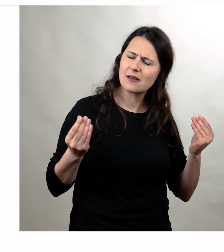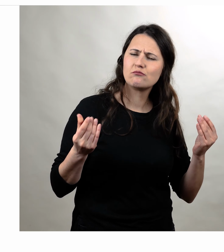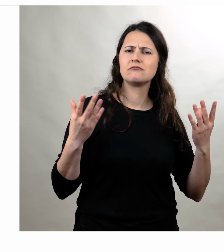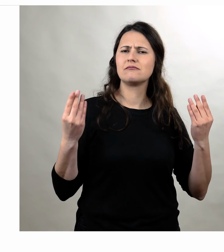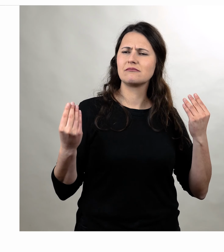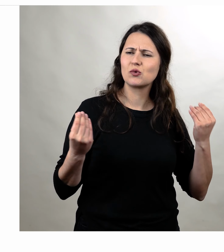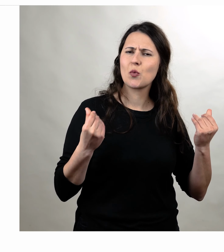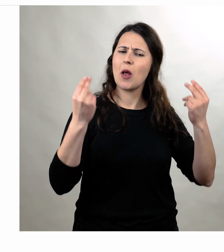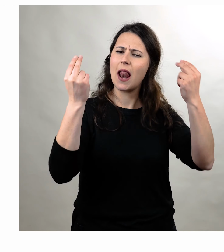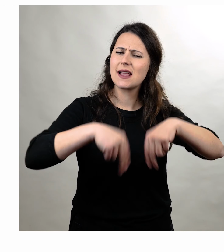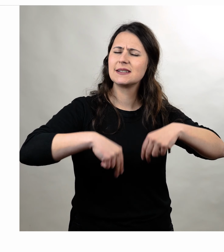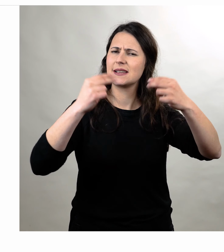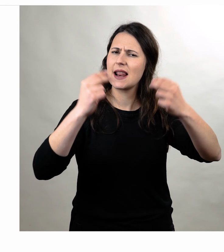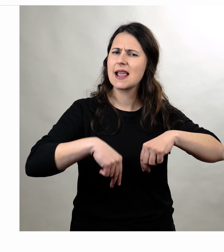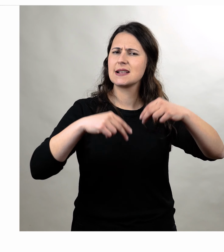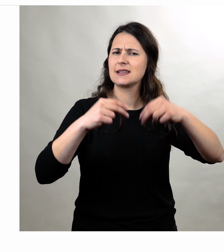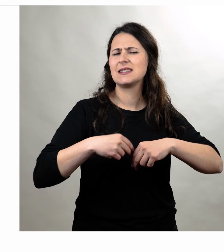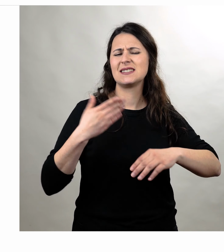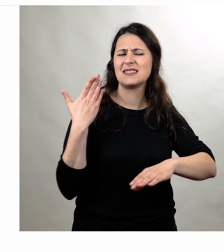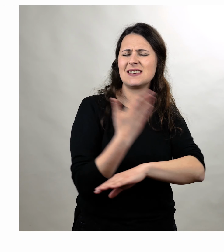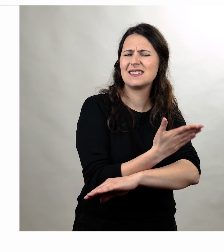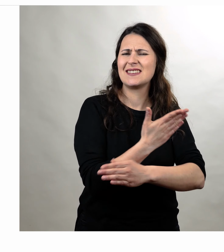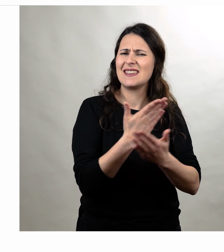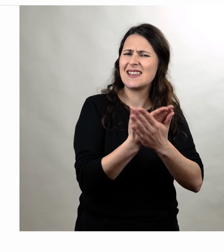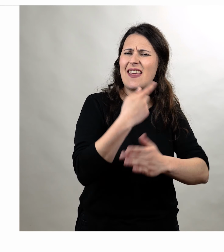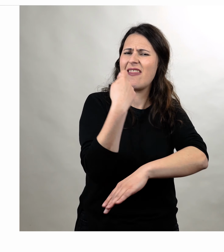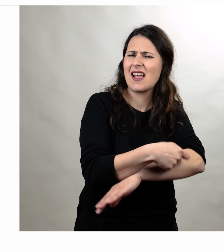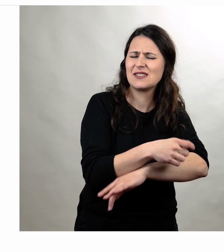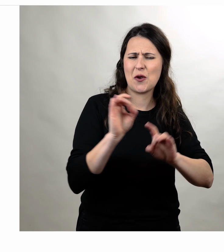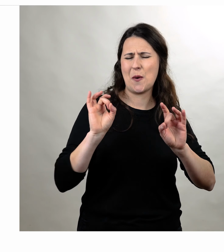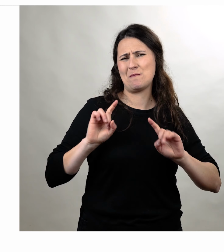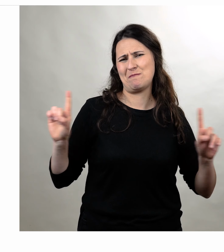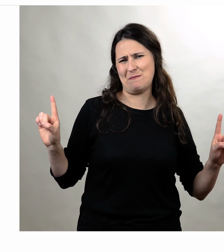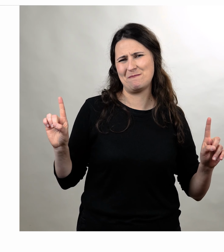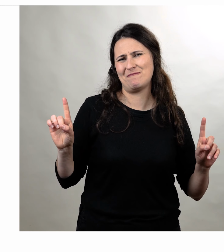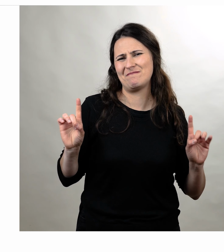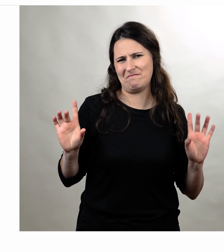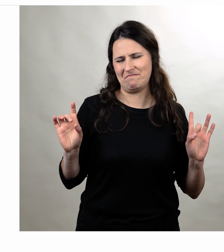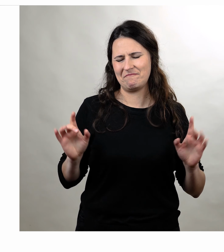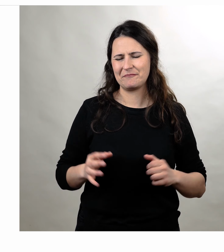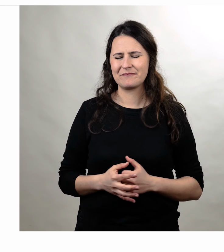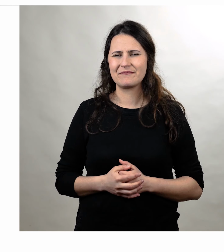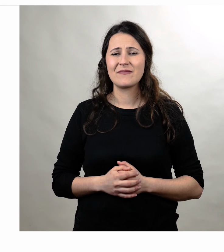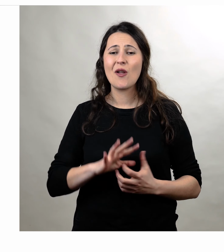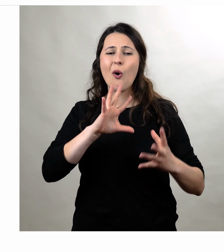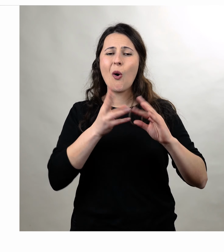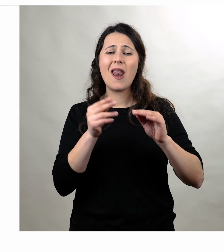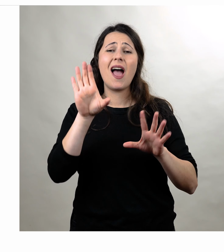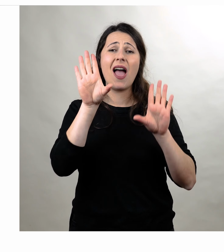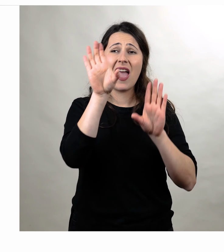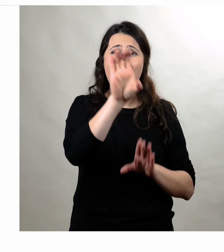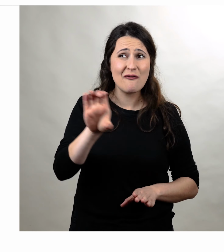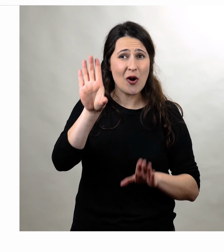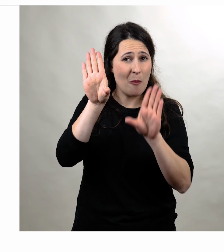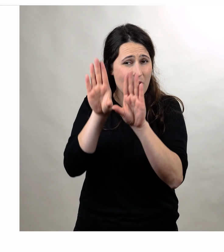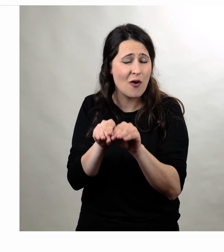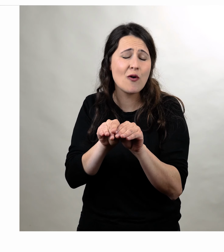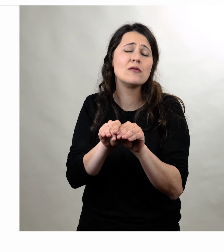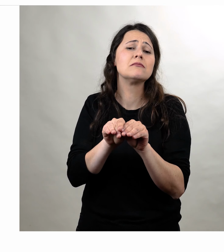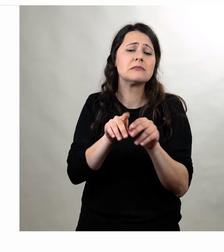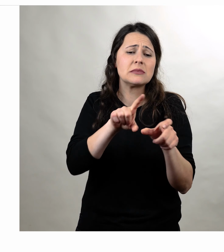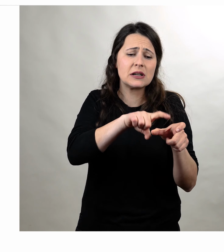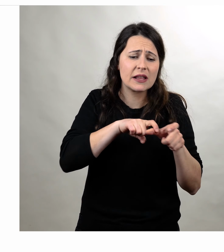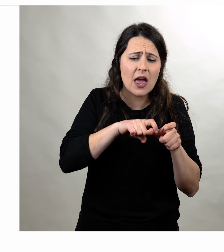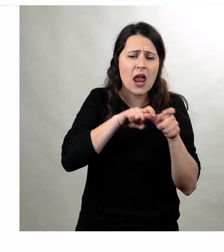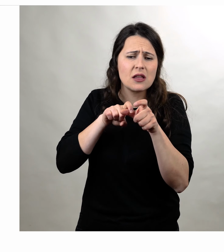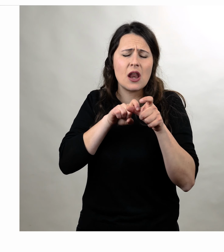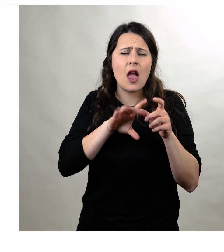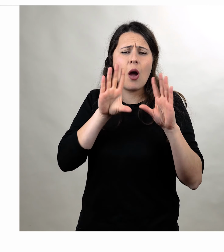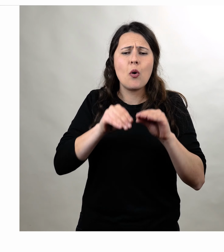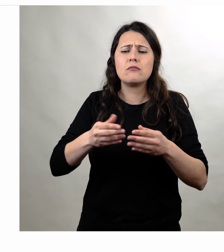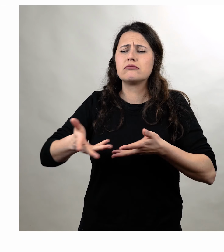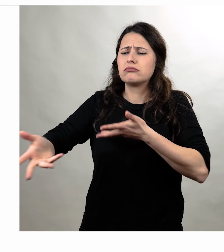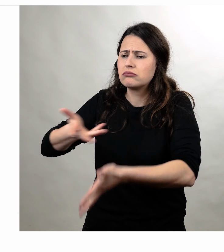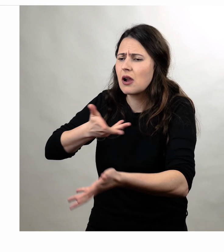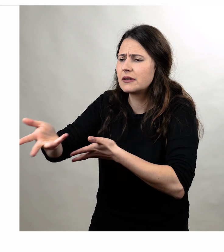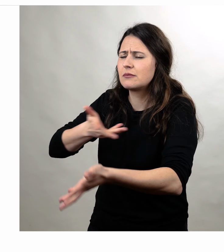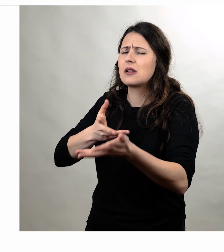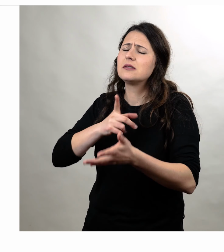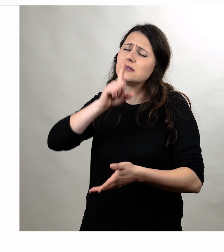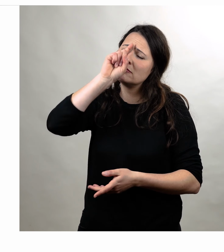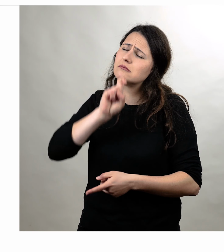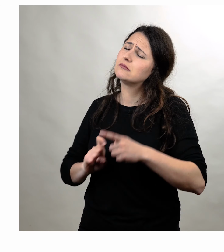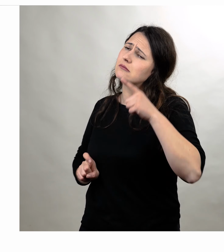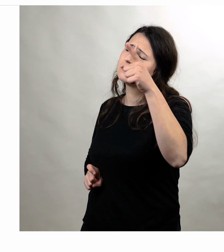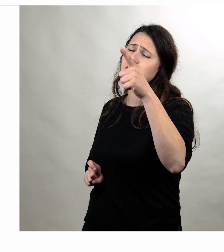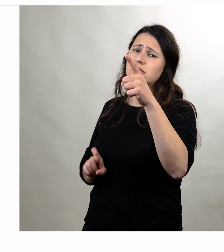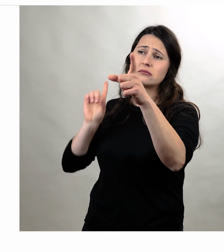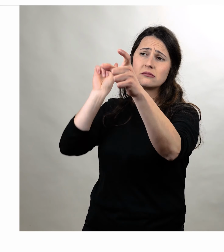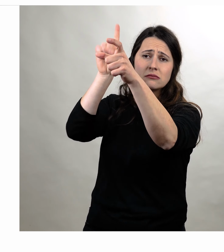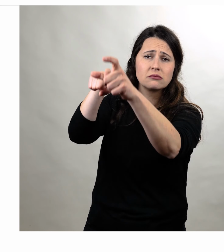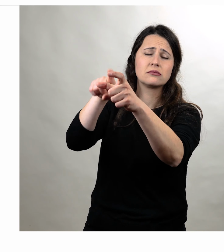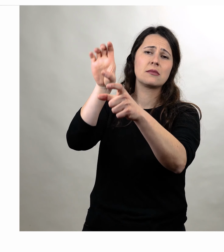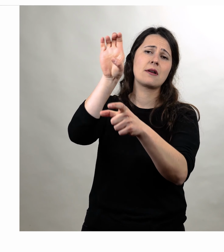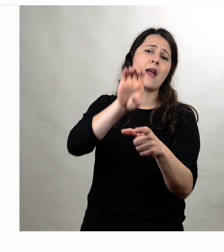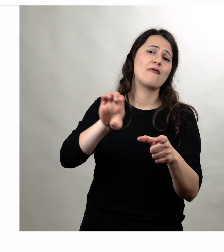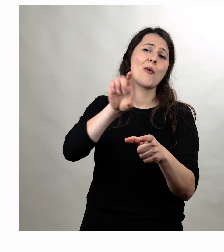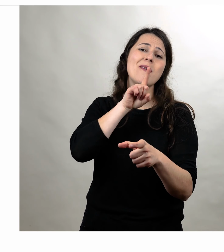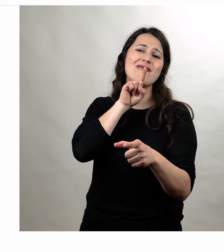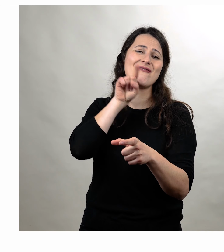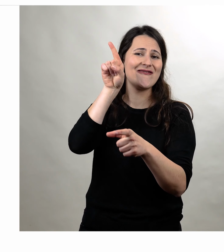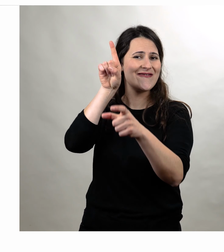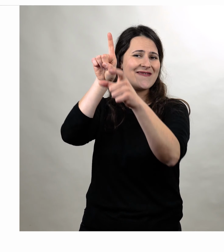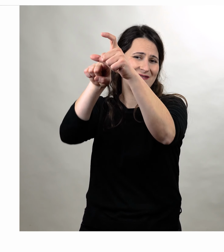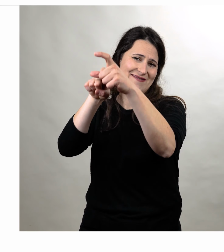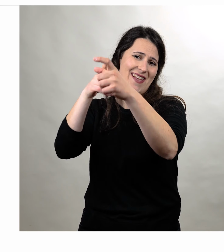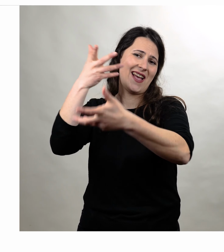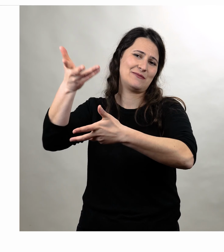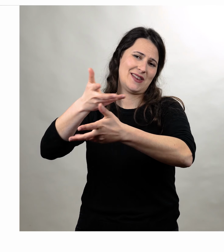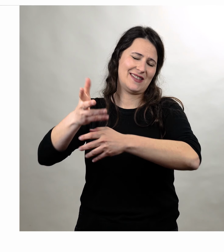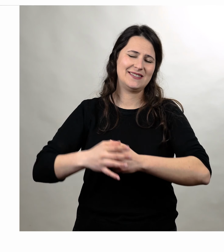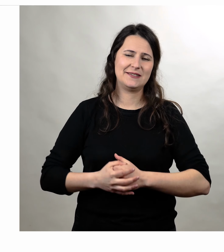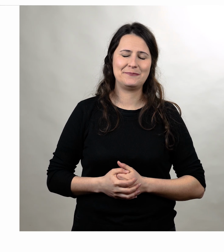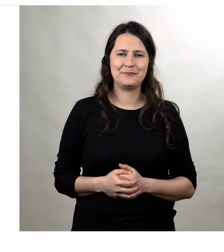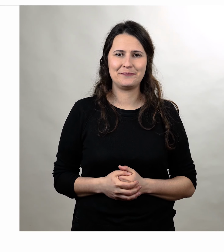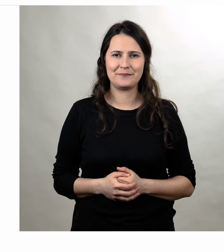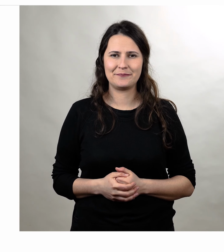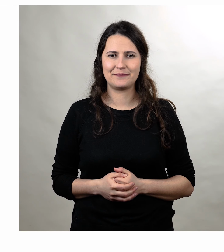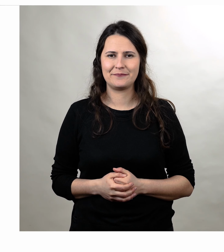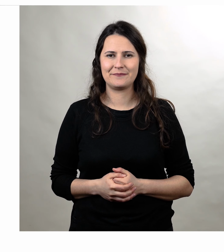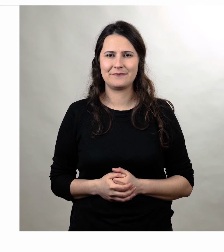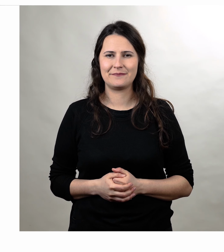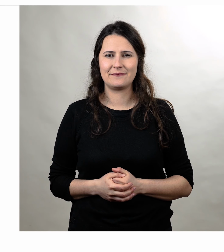Όλες οι επιχειρήσεις που προσφέρουν αγαθά και υπηρεσίες στην Ευρώπη πρέπει να συνδέονται με αυτή την ηλεκτρονική πύλη.